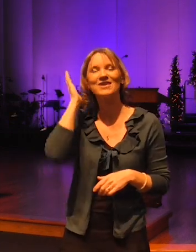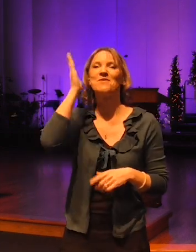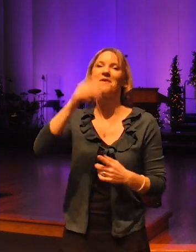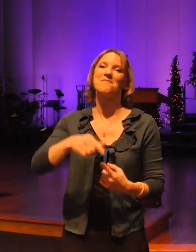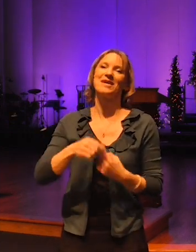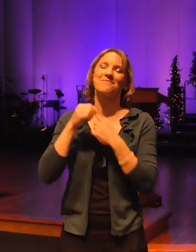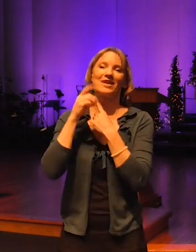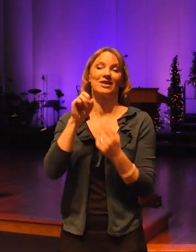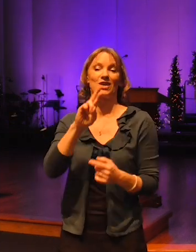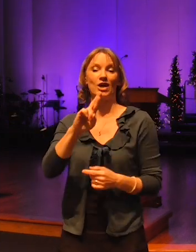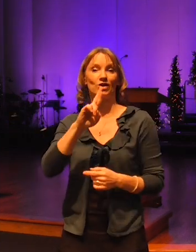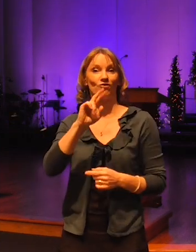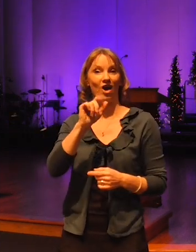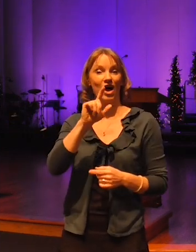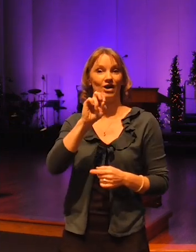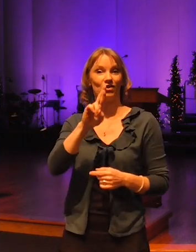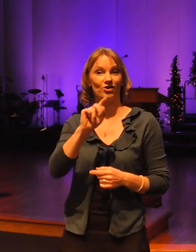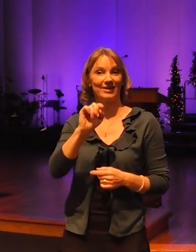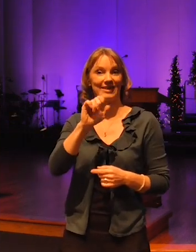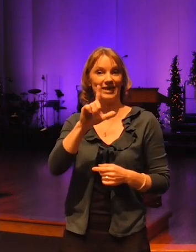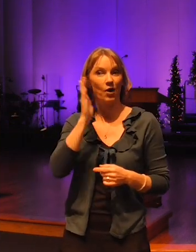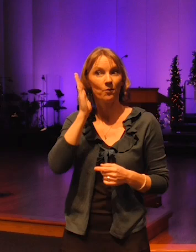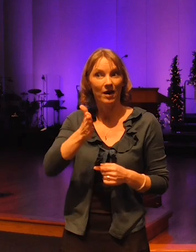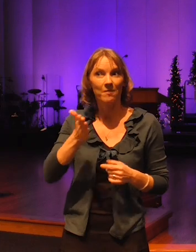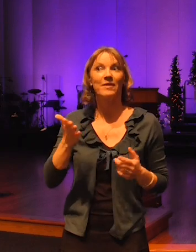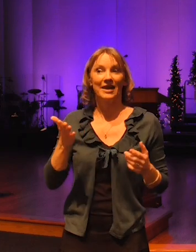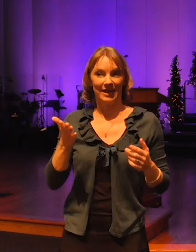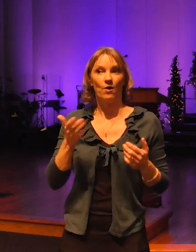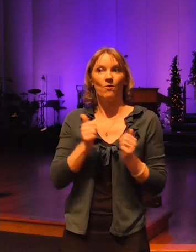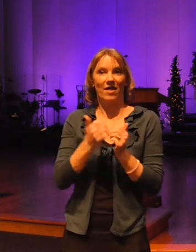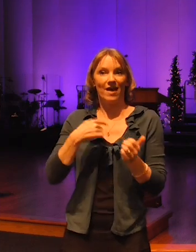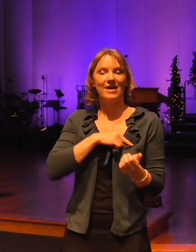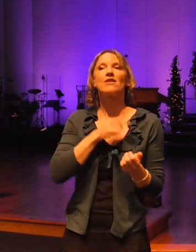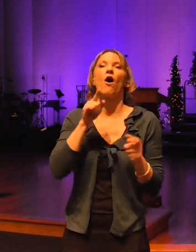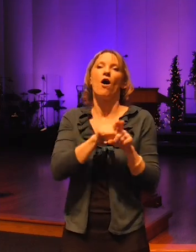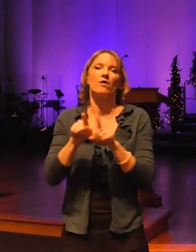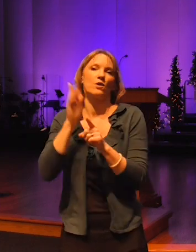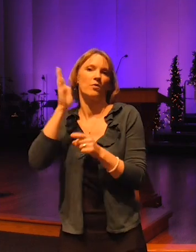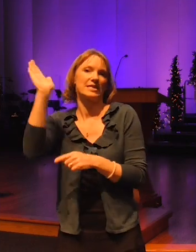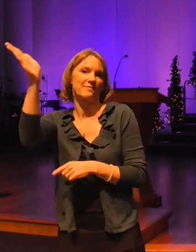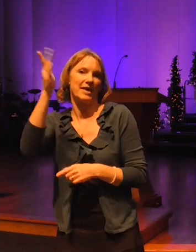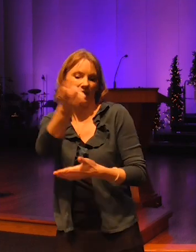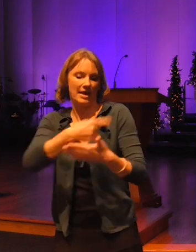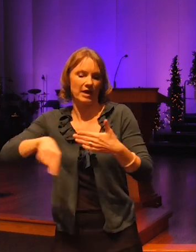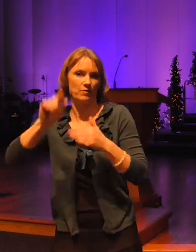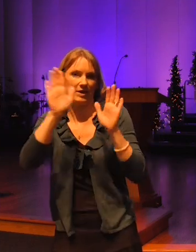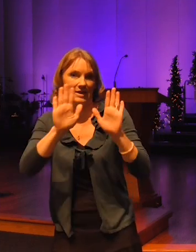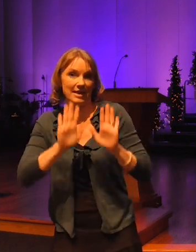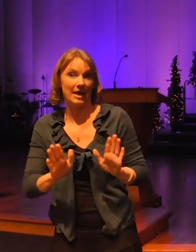Teal estará con nosotros. De hecho, también hablará el próximo domingo y quizás lo más importante.